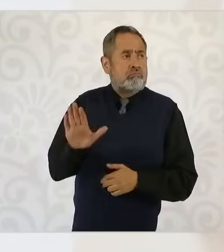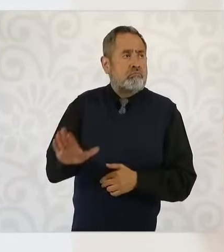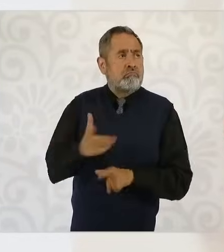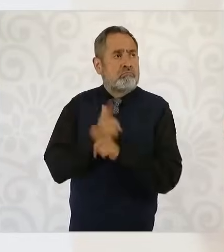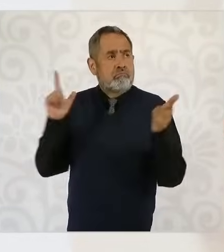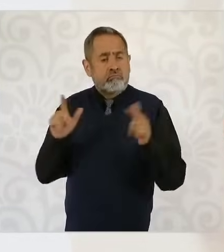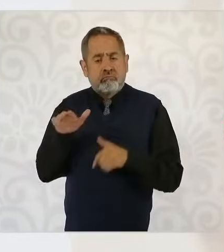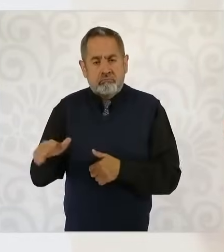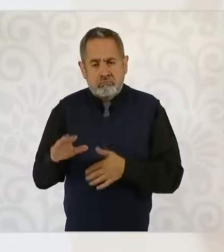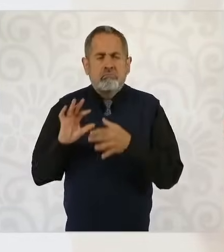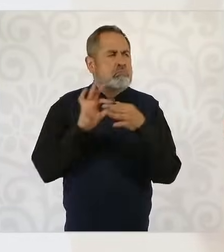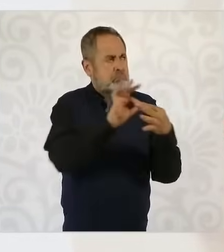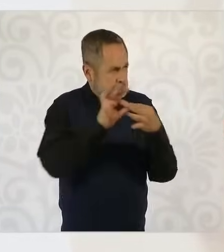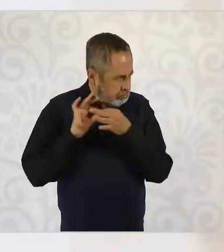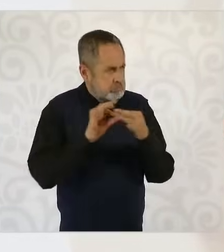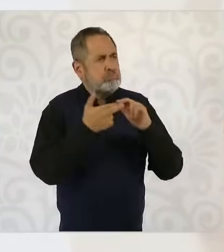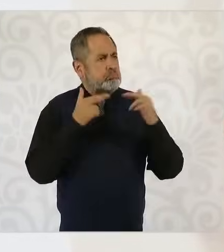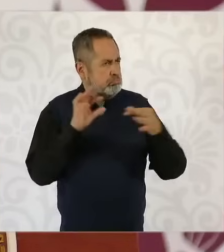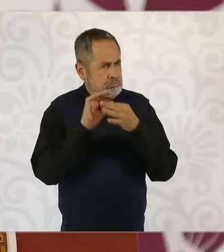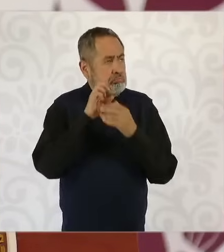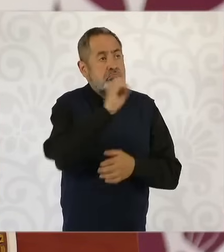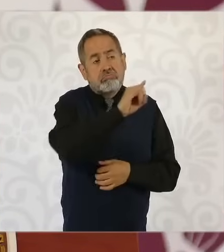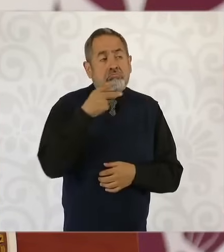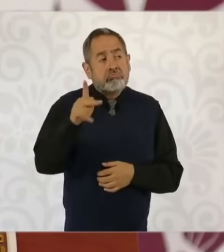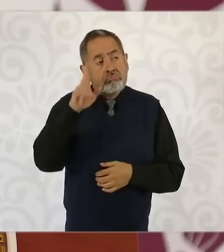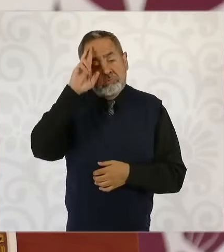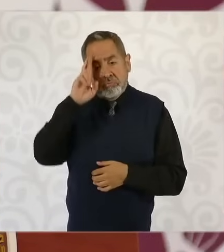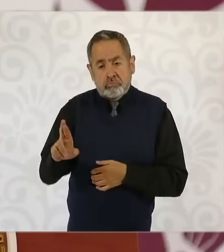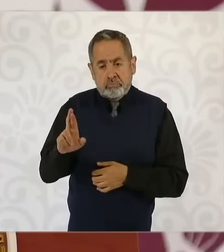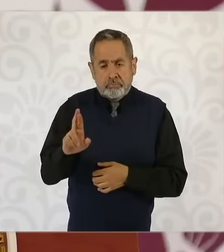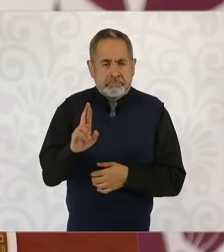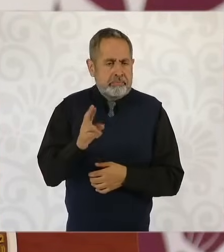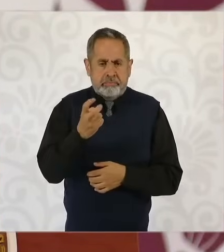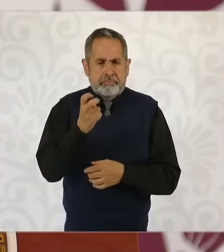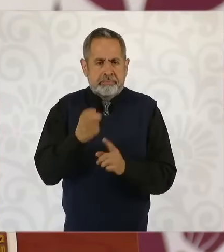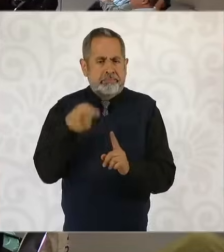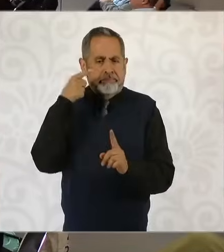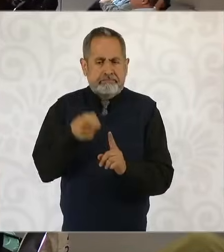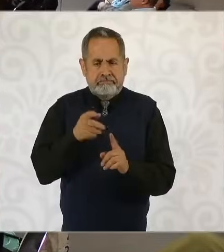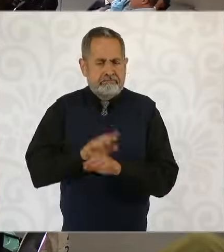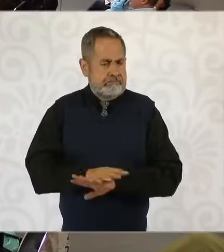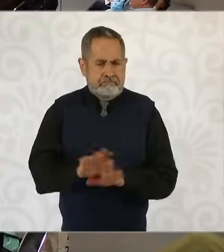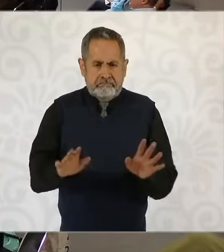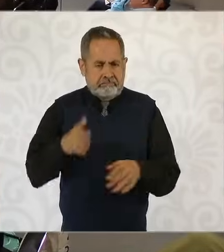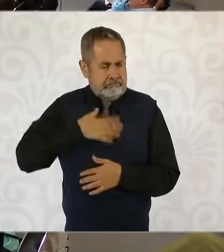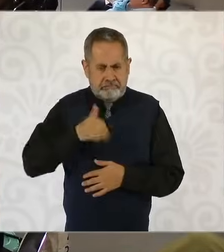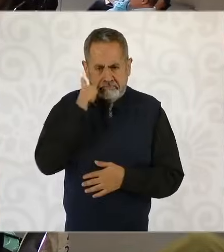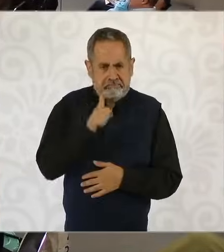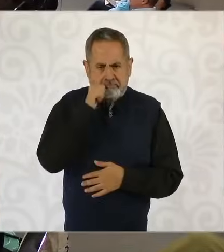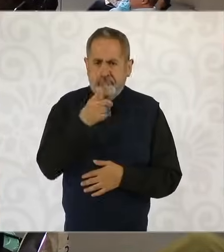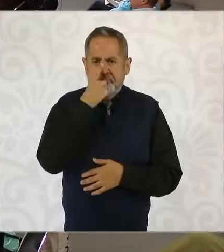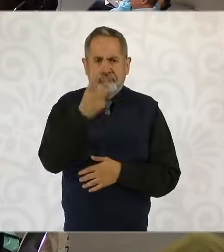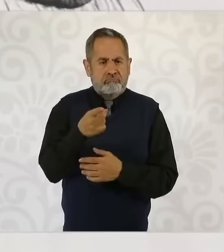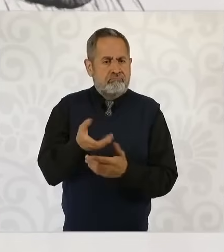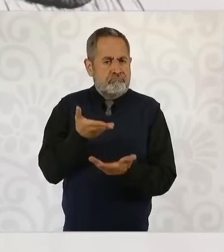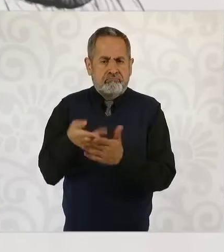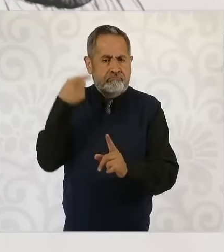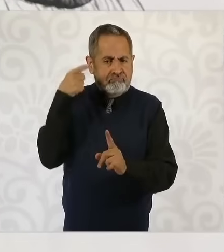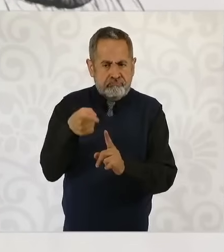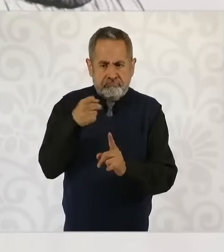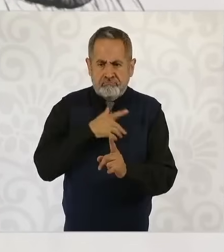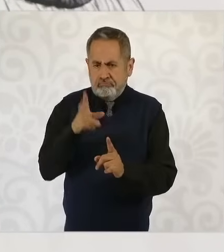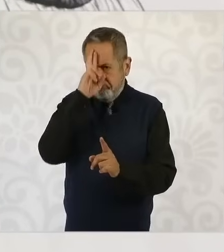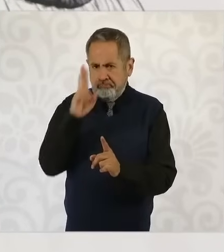colaboración y coordinación ese es digamos el tema que siempre hemos puesto sobre la mesa